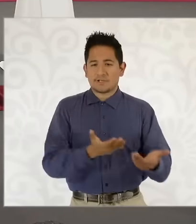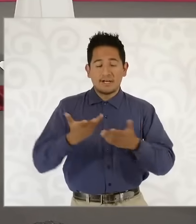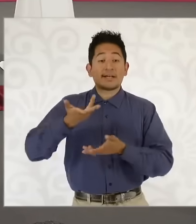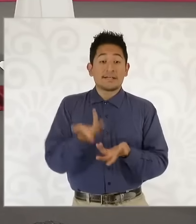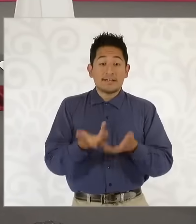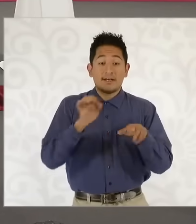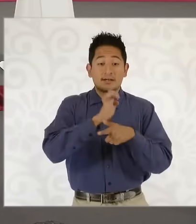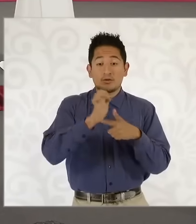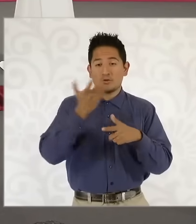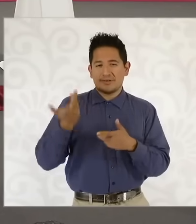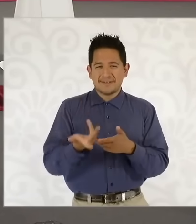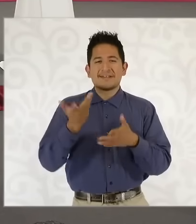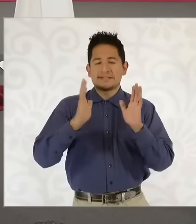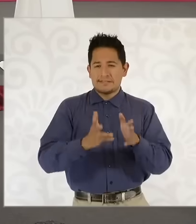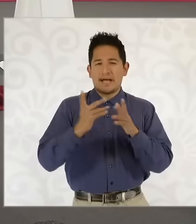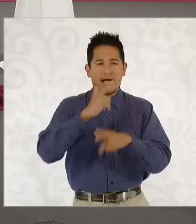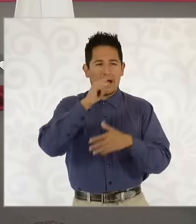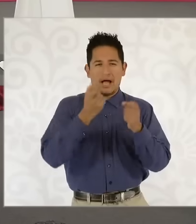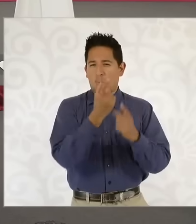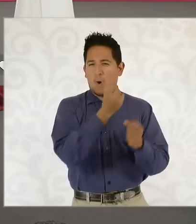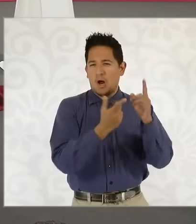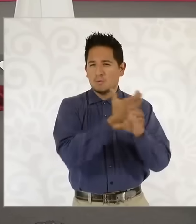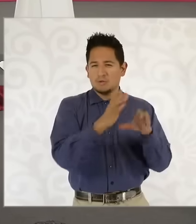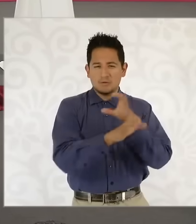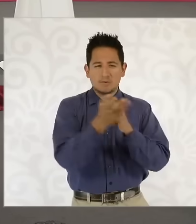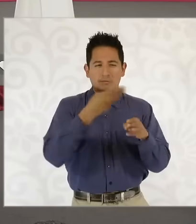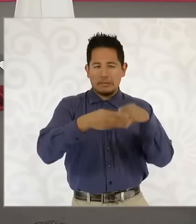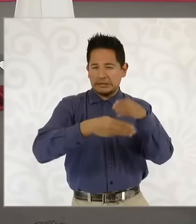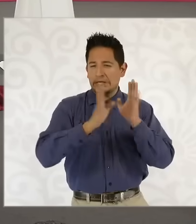que ya están llegando al término de su vida útil. Estamos también dando mantenimiento a bancos de